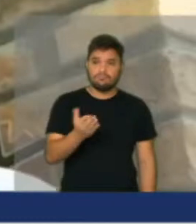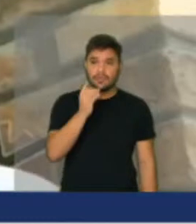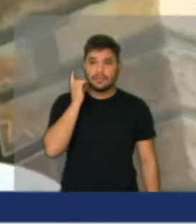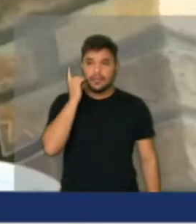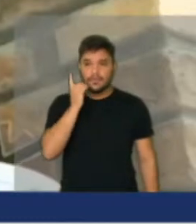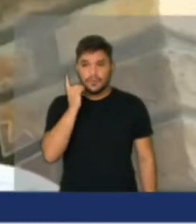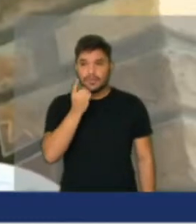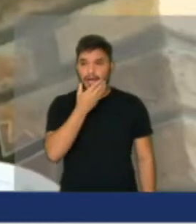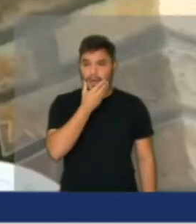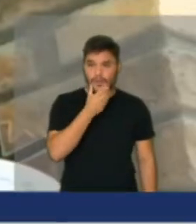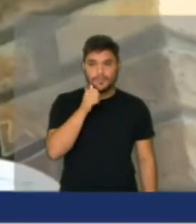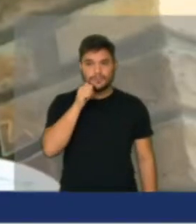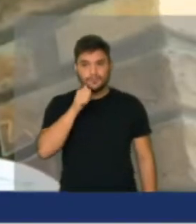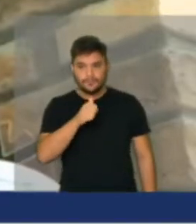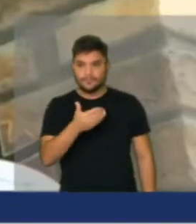DEPUTADOS E DEPUTADAS, NOSSO LÍDER IVO IN BOHN GASS, QUE